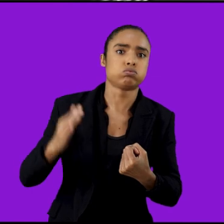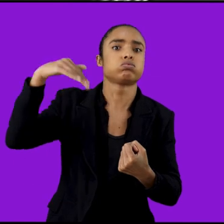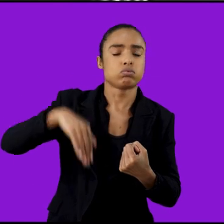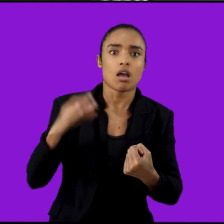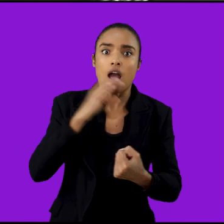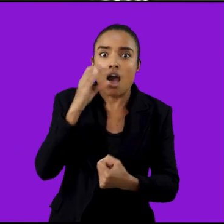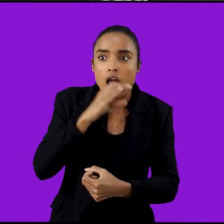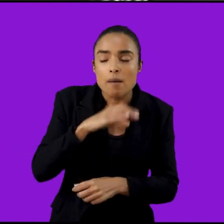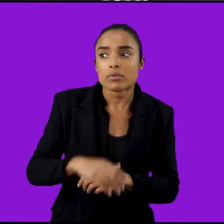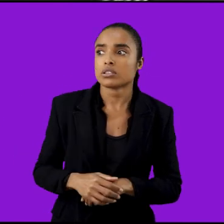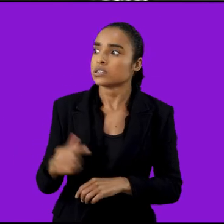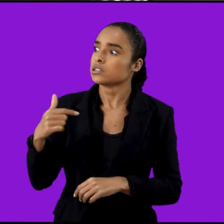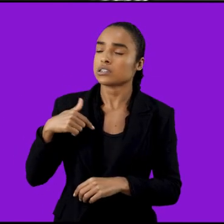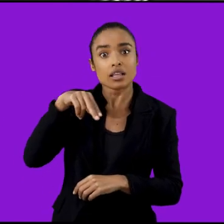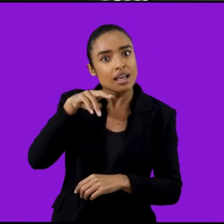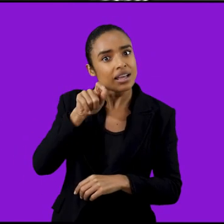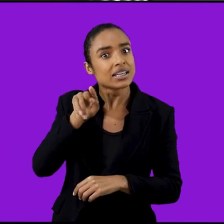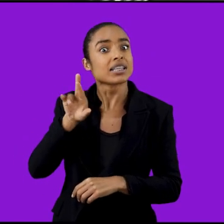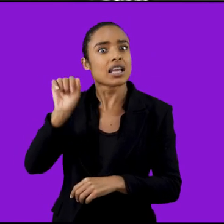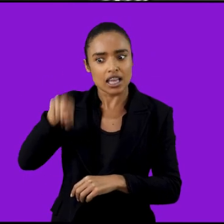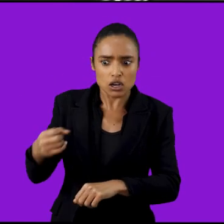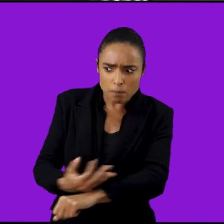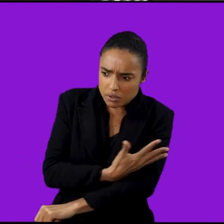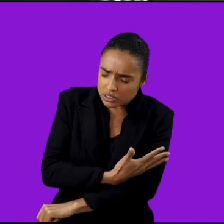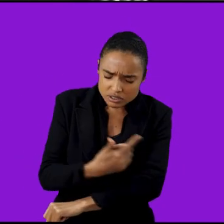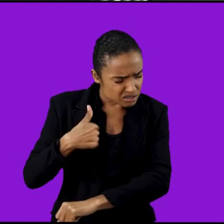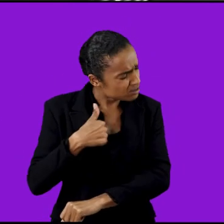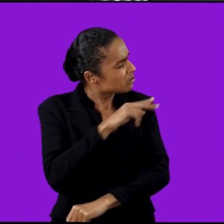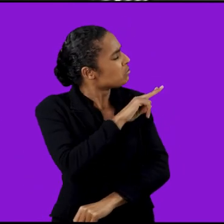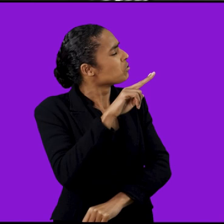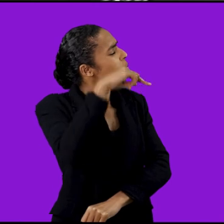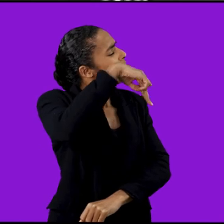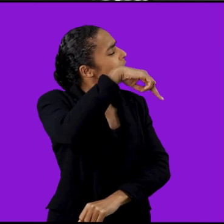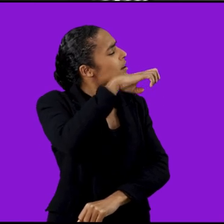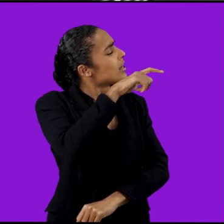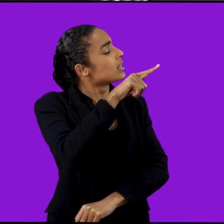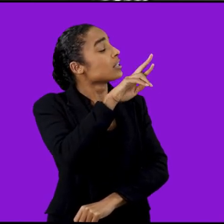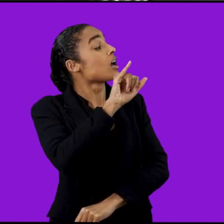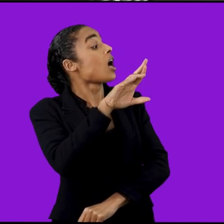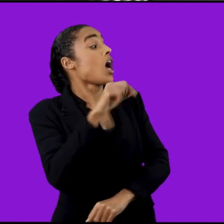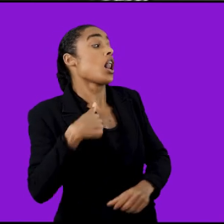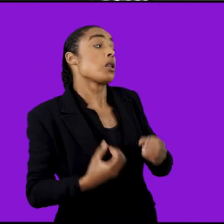Sabe? Mas era isso, era isso. Era na emoção o Negreiro. Quem colocou esse nome, né, gente? Também não sei dá onde veio É, eu acho…